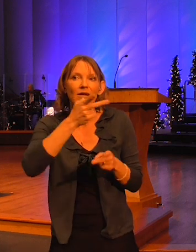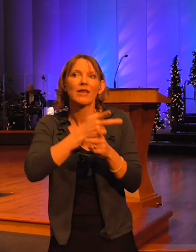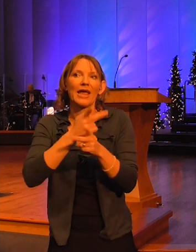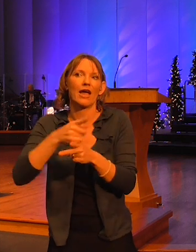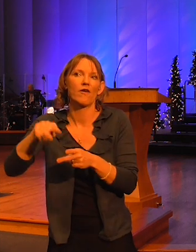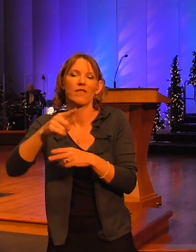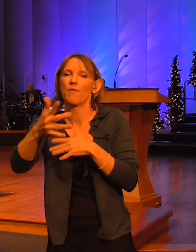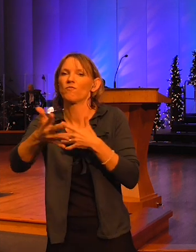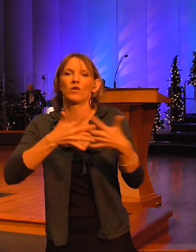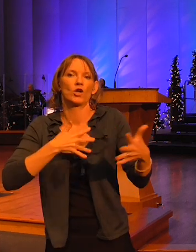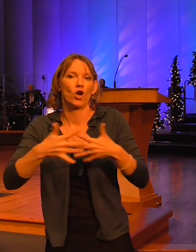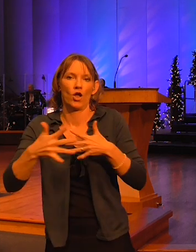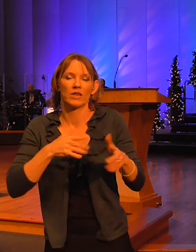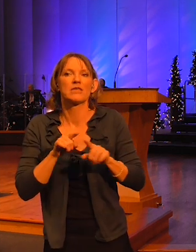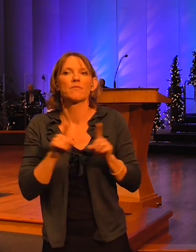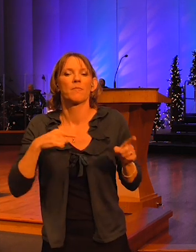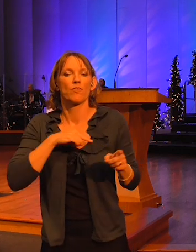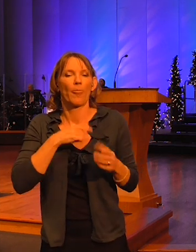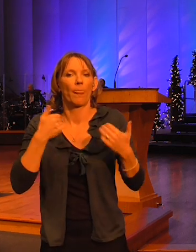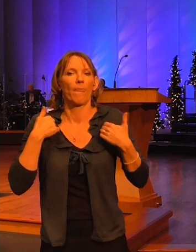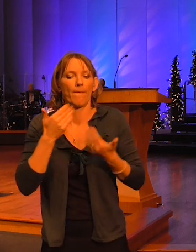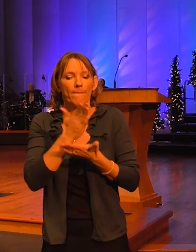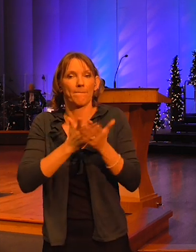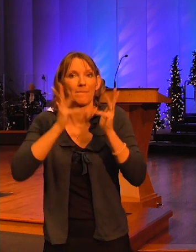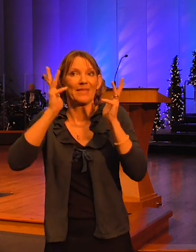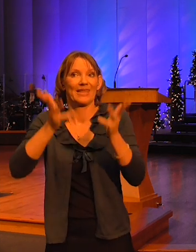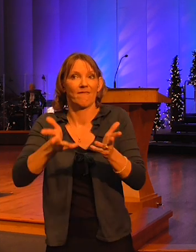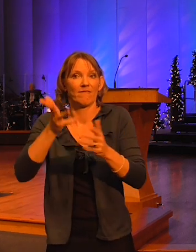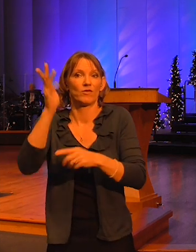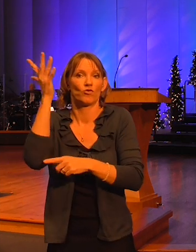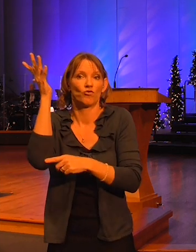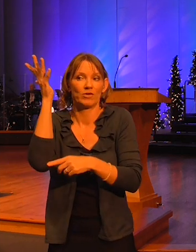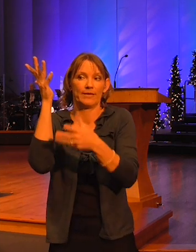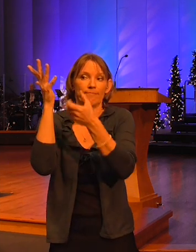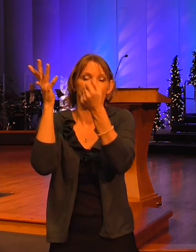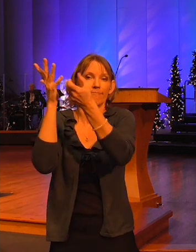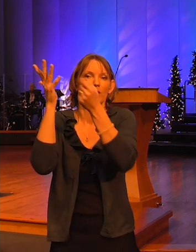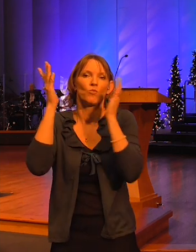pero nos quedan algunos en el árbol y nos encantaría que tomaran una etiqueta, por favor, gracias. gracias